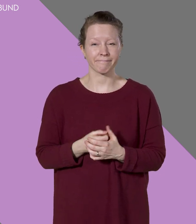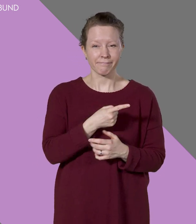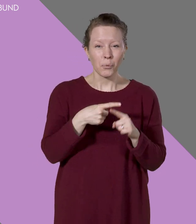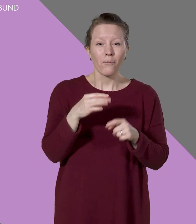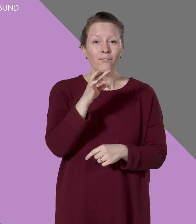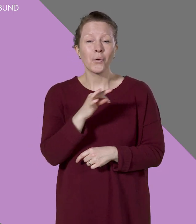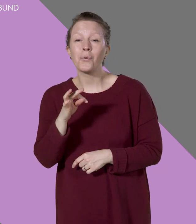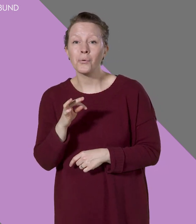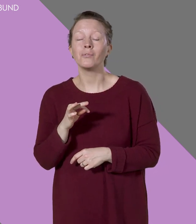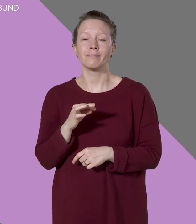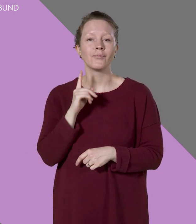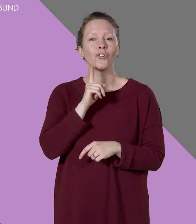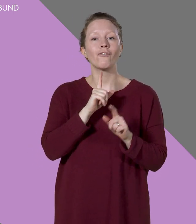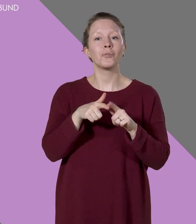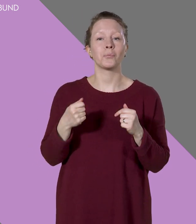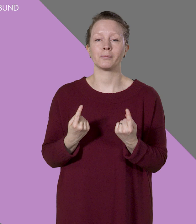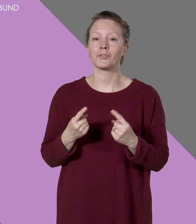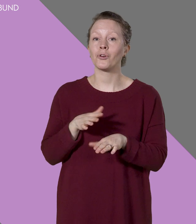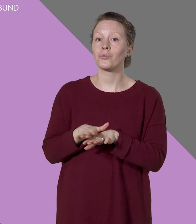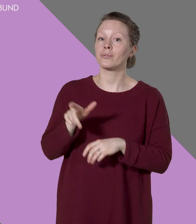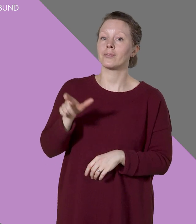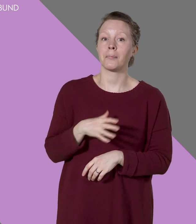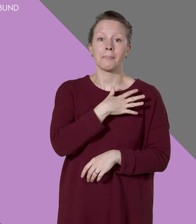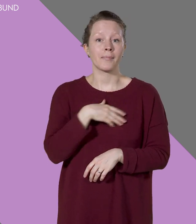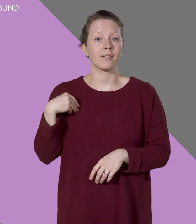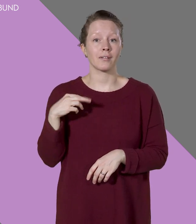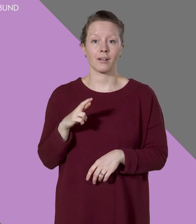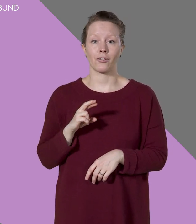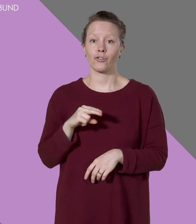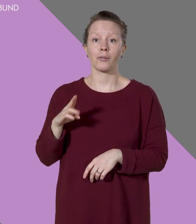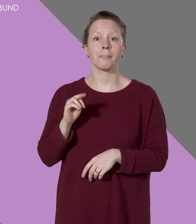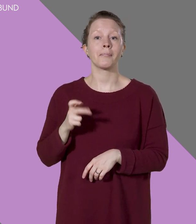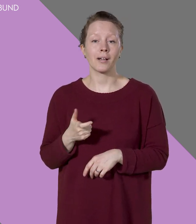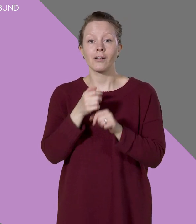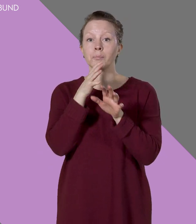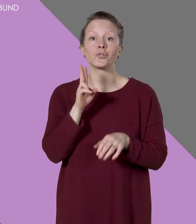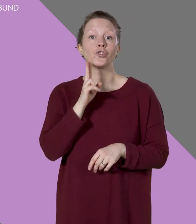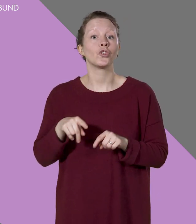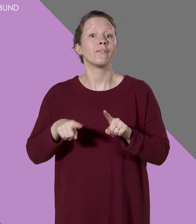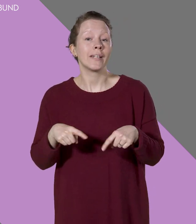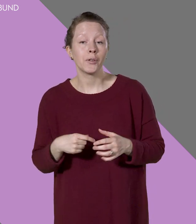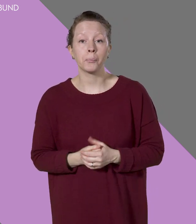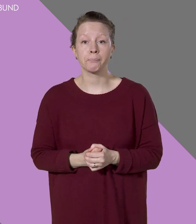De här och många andra frågor besvaras av dövförbundets specialsakkunniga - Marika Rönnberg i vårt nya infoinslag.